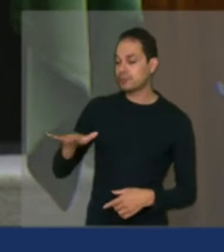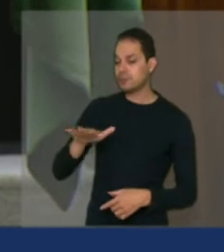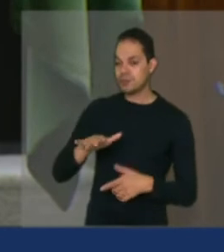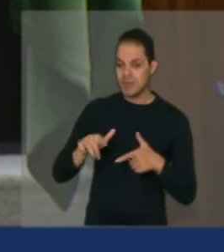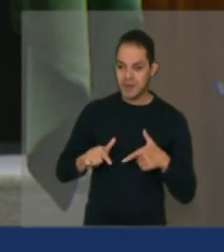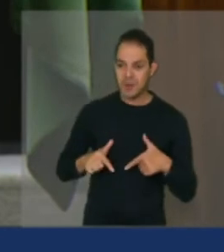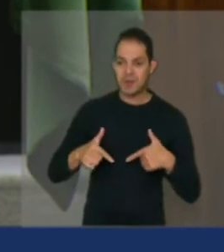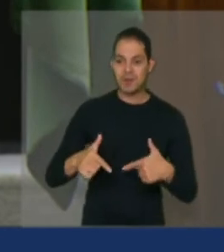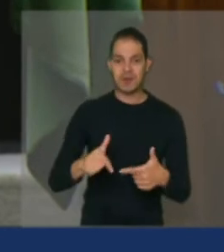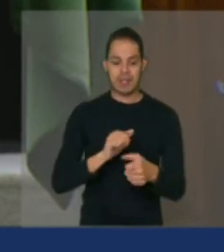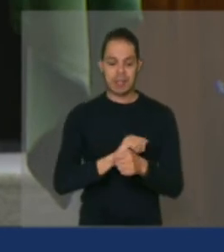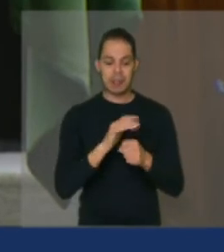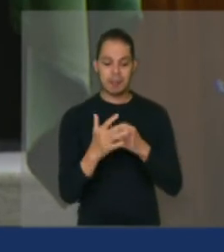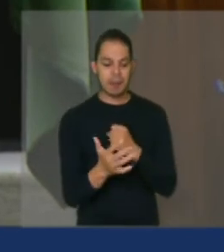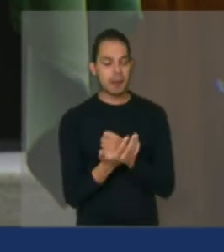ENFRENTAR A PANDEMIA E FEZ UMA, PROVOCOU UMA SITUAÇÃO